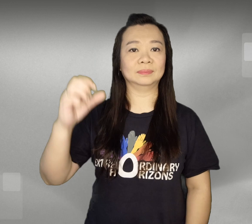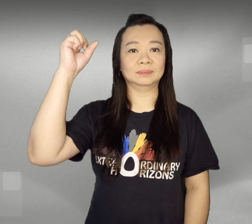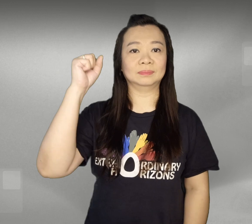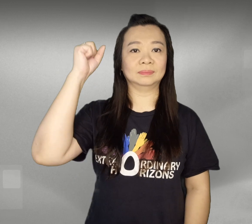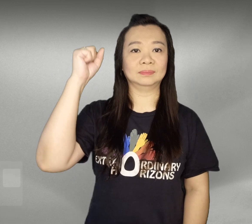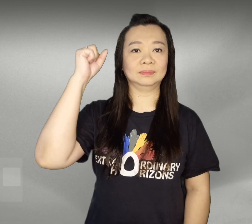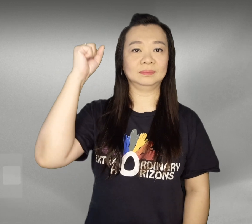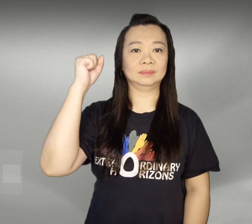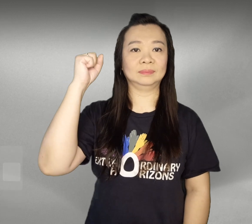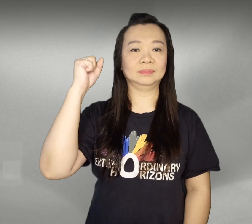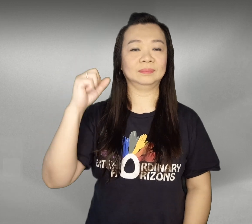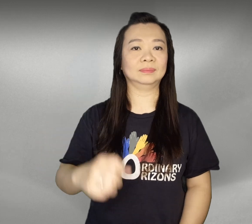BUS (VAR. 2; SSL)